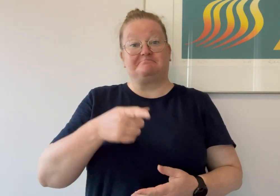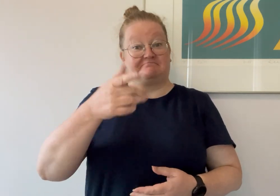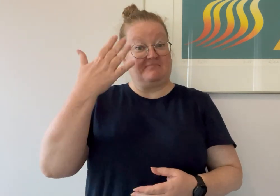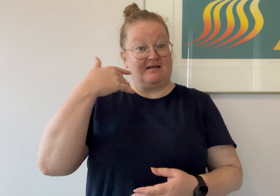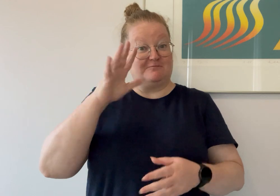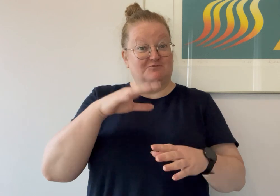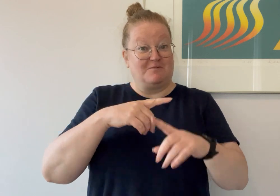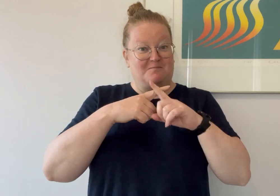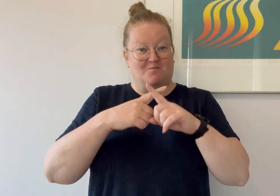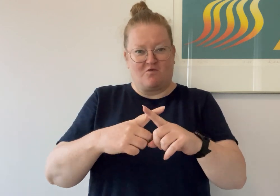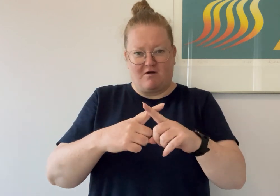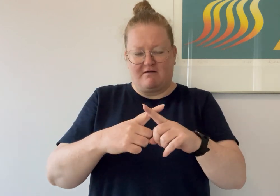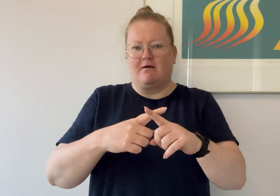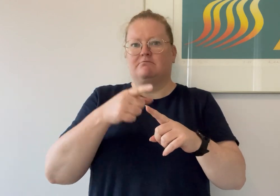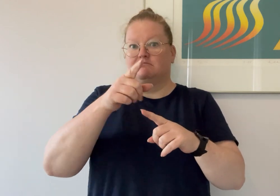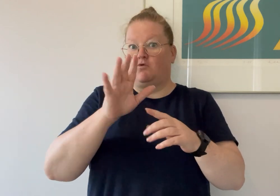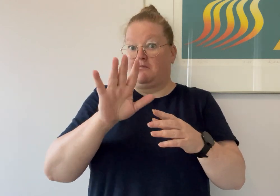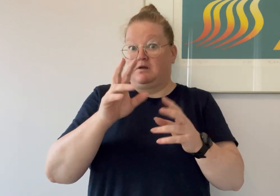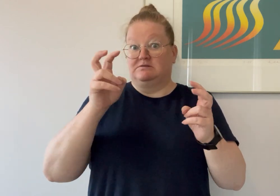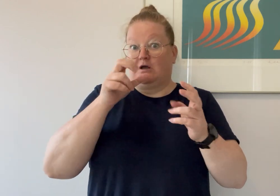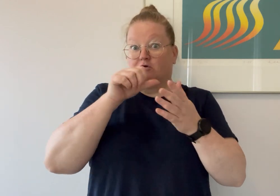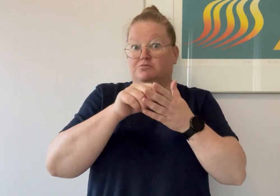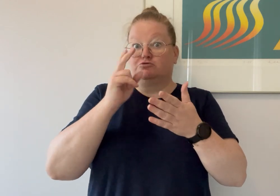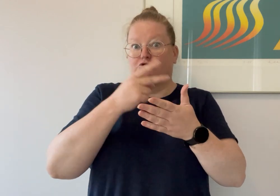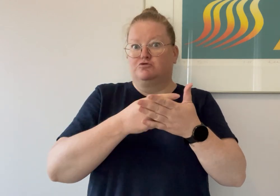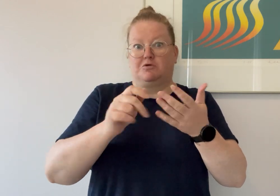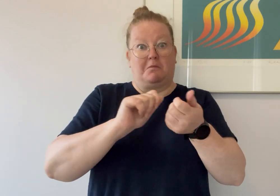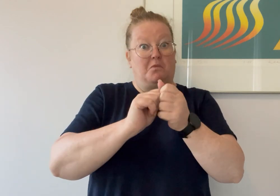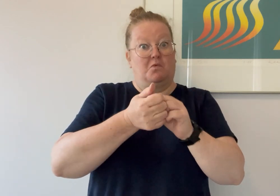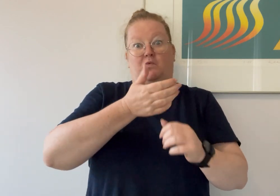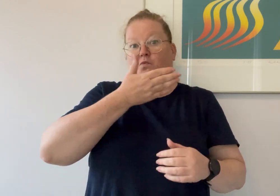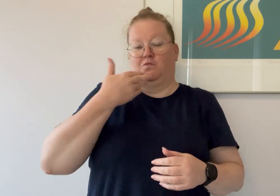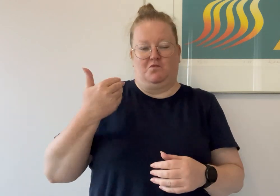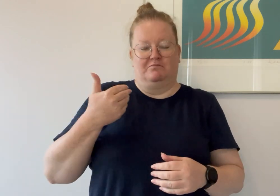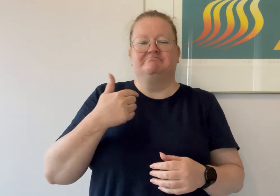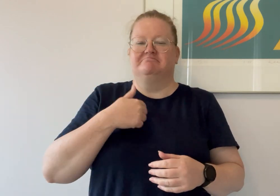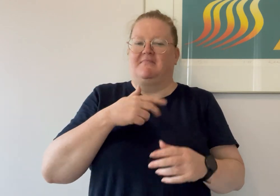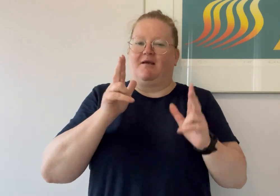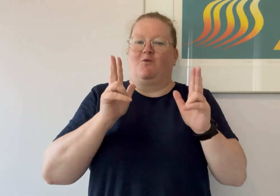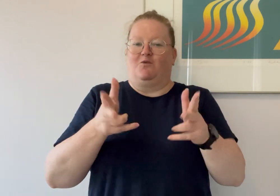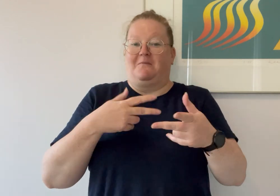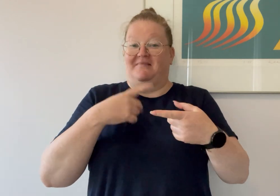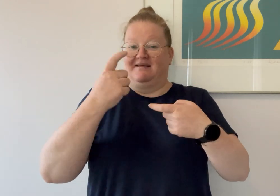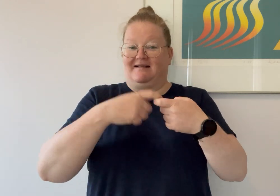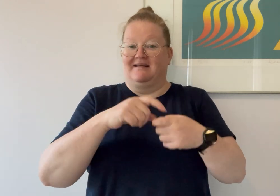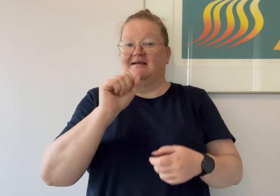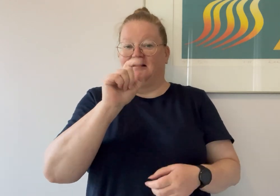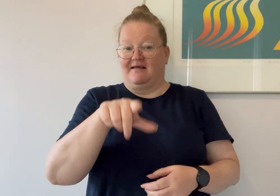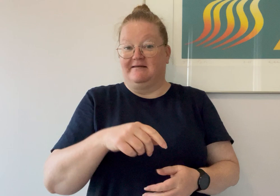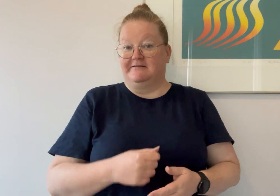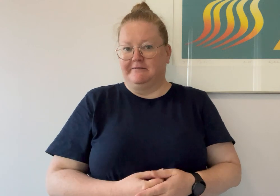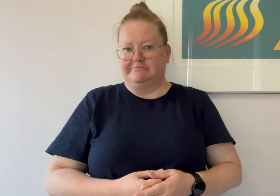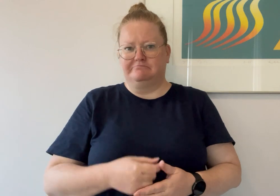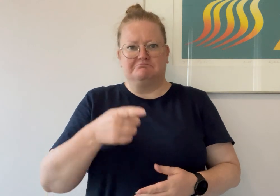Jos olet aiemmin ollut mukana ja sähköpostiosoitteesi on edelleen sama, - saat automaattisesti linkin sähköpostiisi.